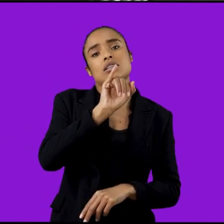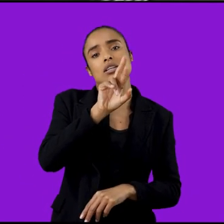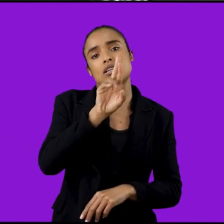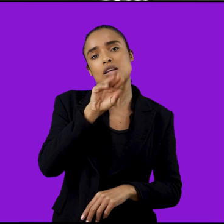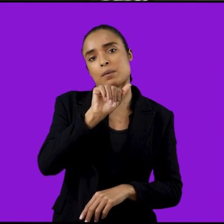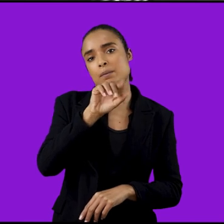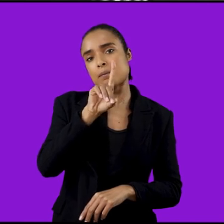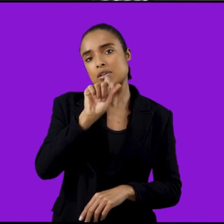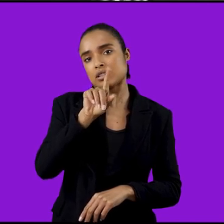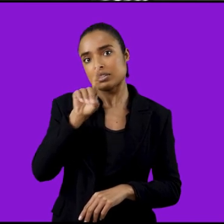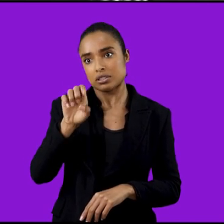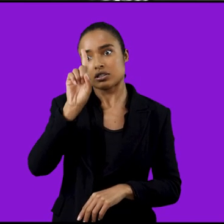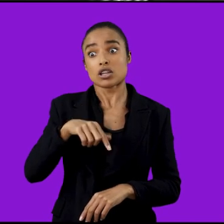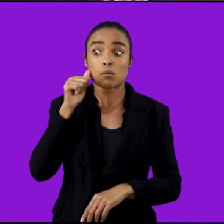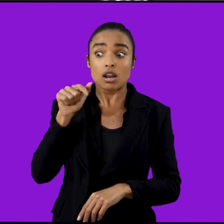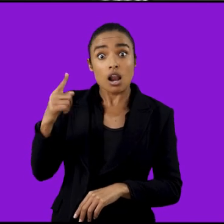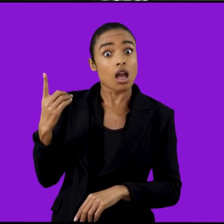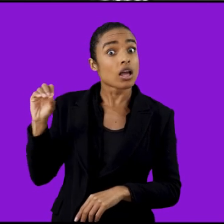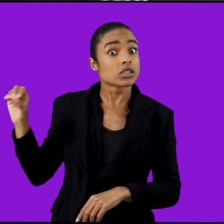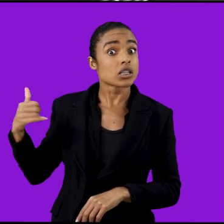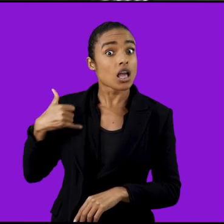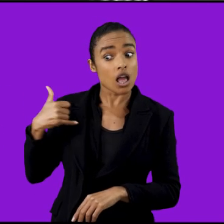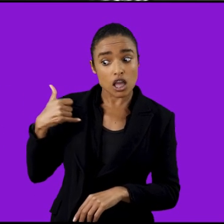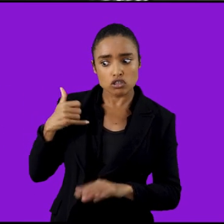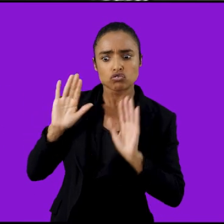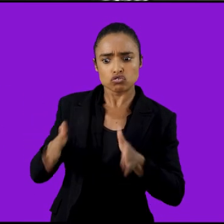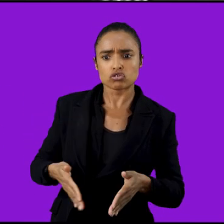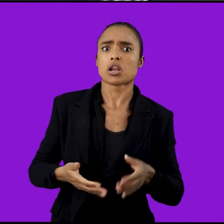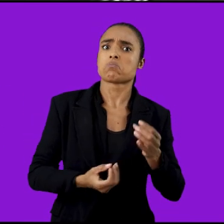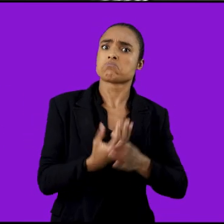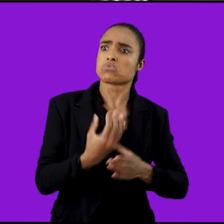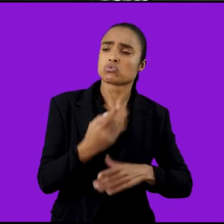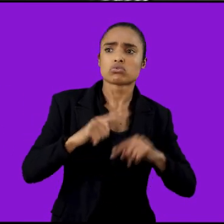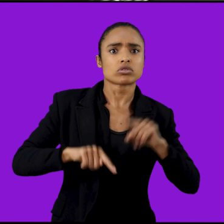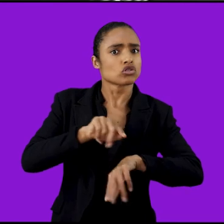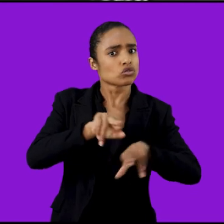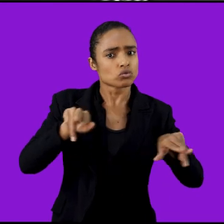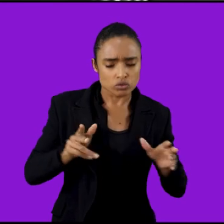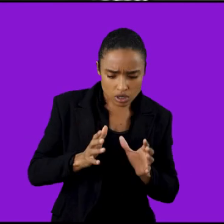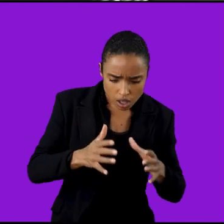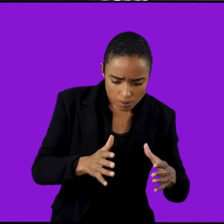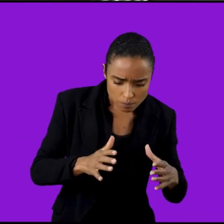100 anos… a mulher tem. E produz e reza e samba… e se eu falar assim: ô Dona Cadu